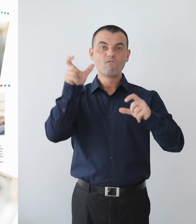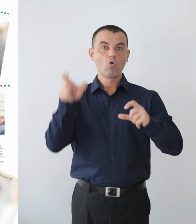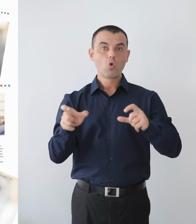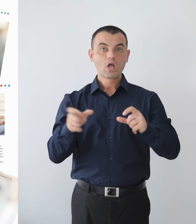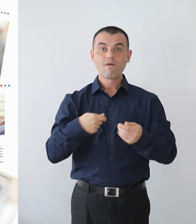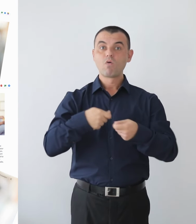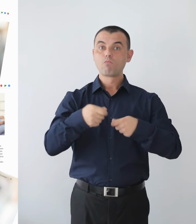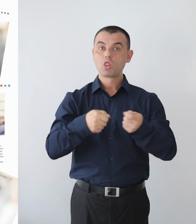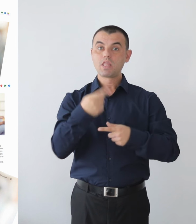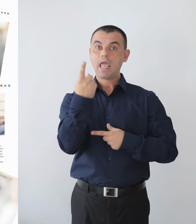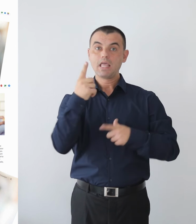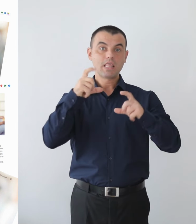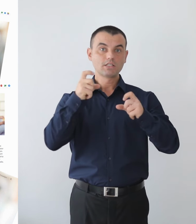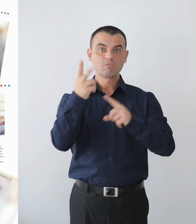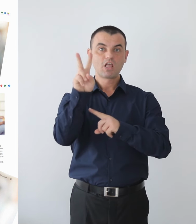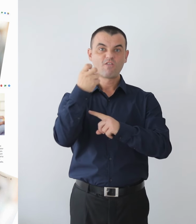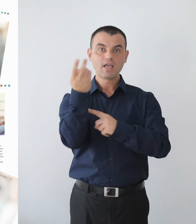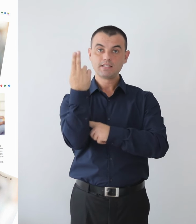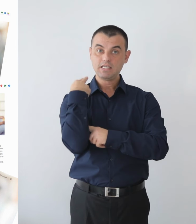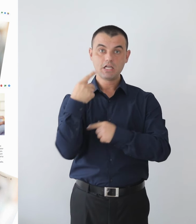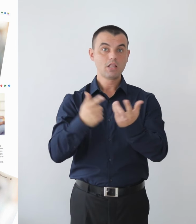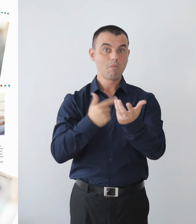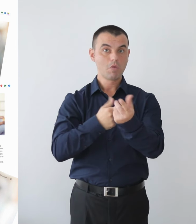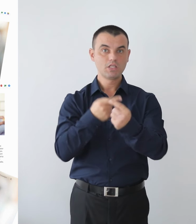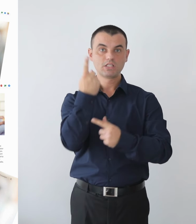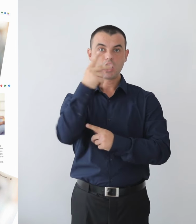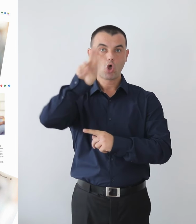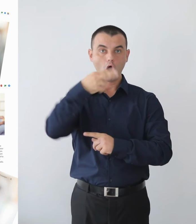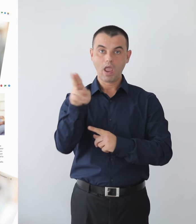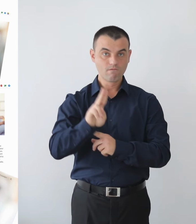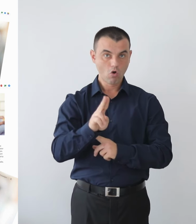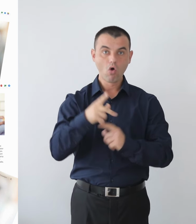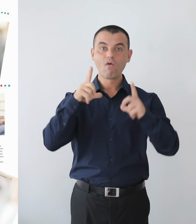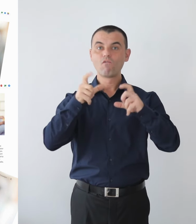Ако фотограф продаде една снимка 20 000 пъти за цената от 1 €,